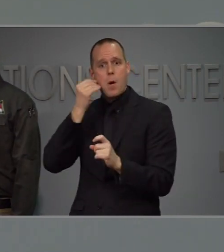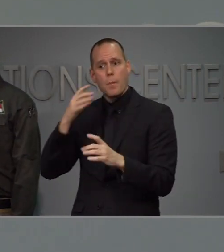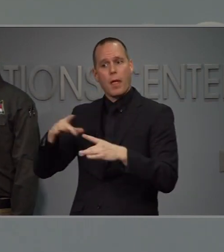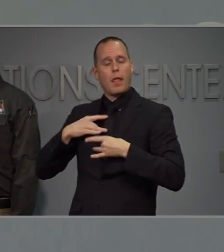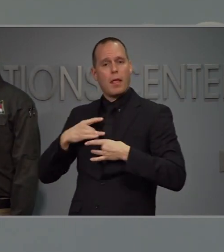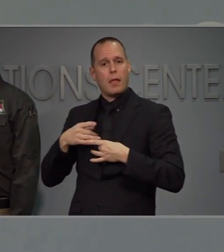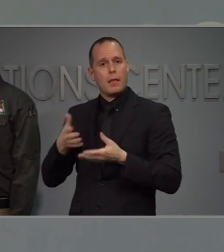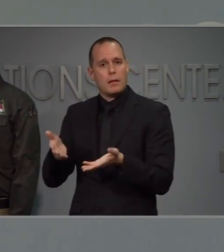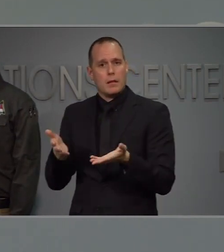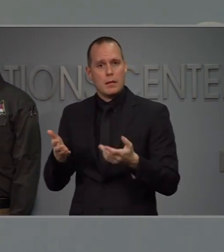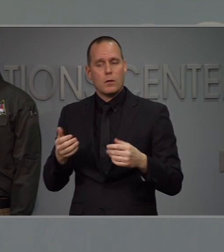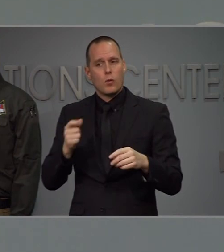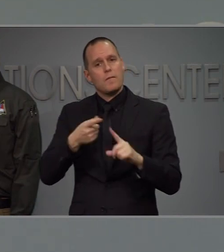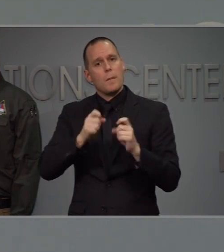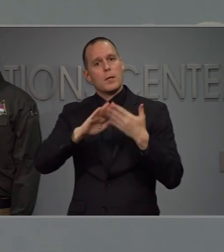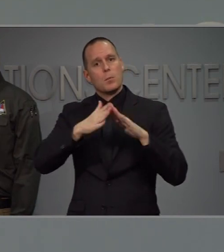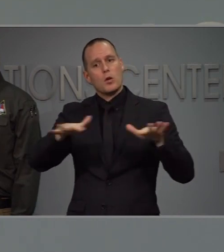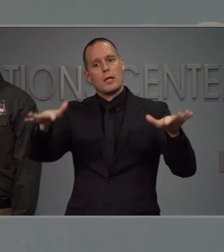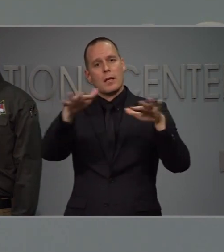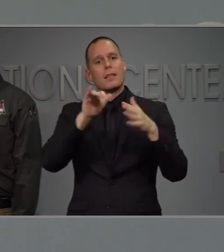necesariamente en la planta, pero en la mejor escasean las